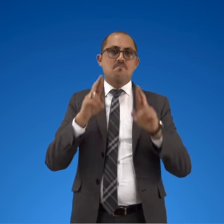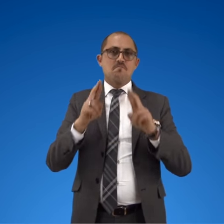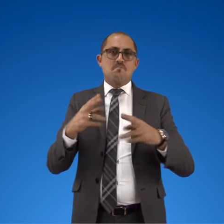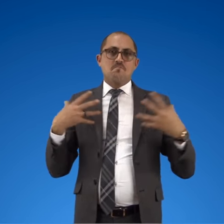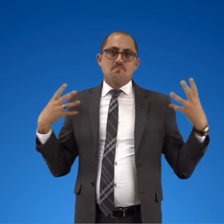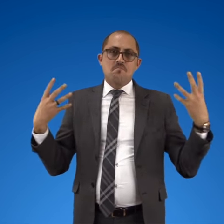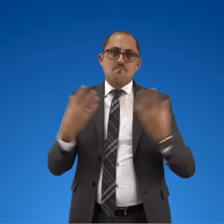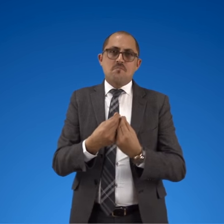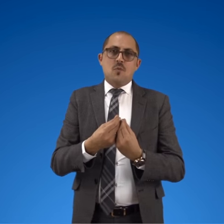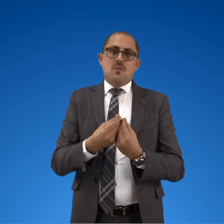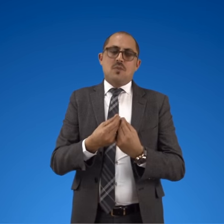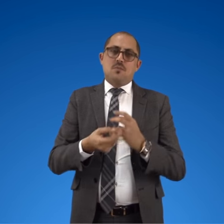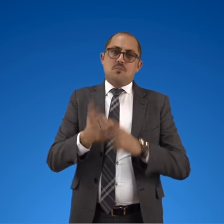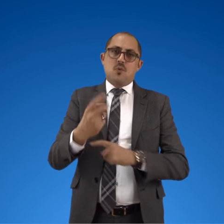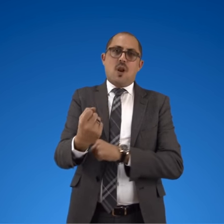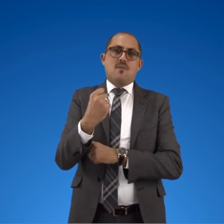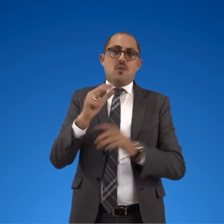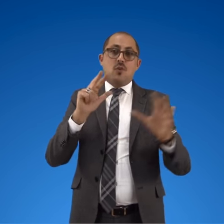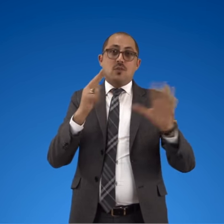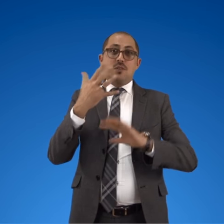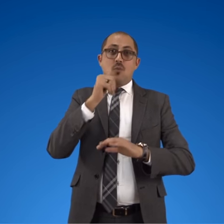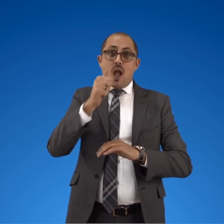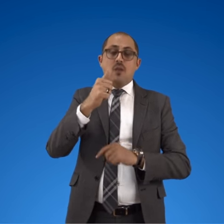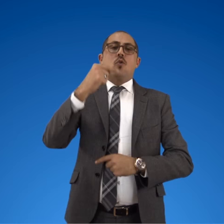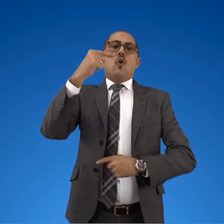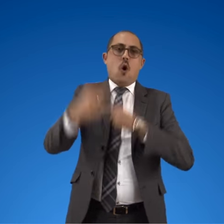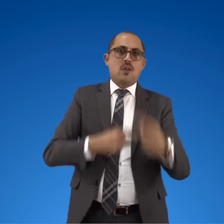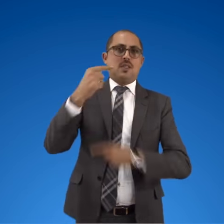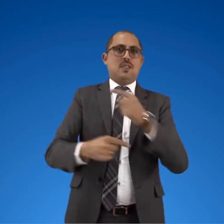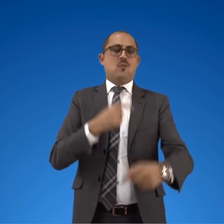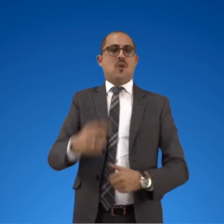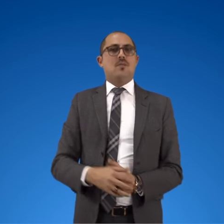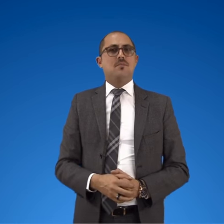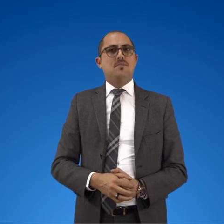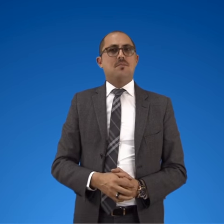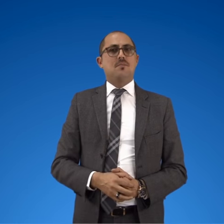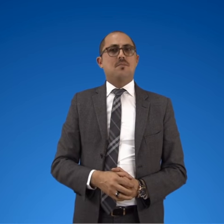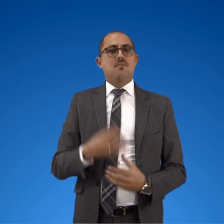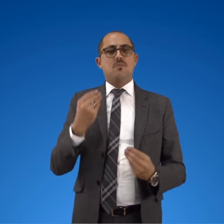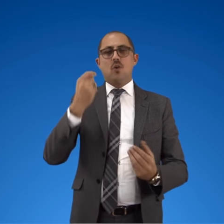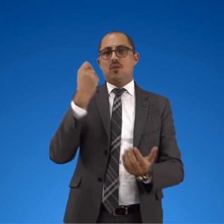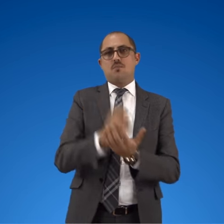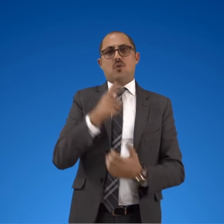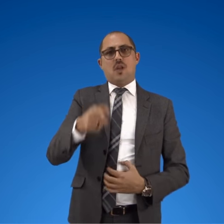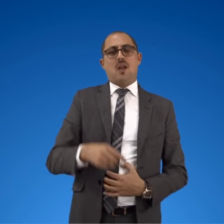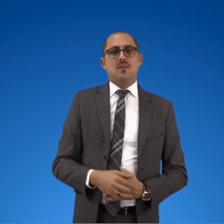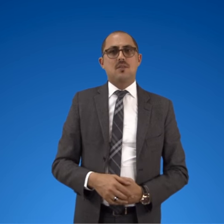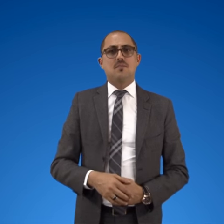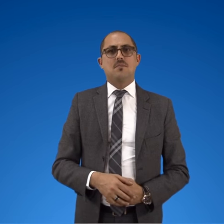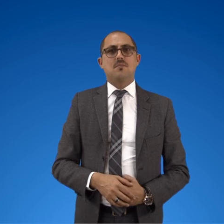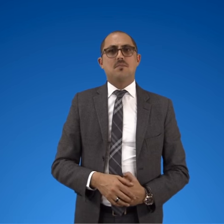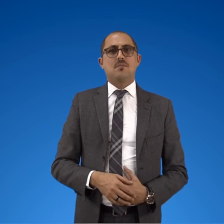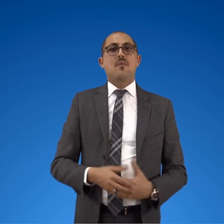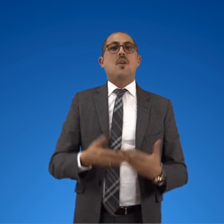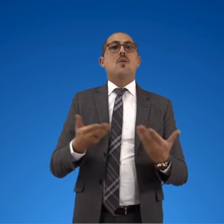Io spero di essere ancora più uniti e più forti per l'85° anniversario che continua E' un evento molto importante